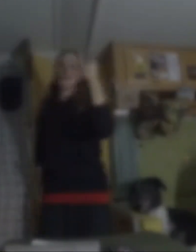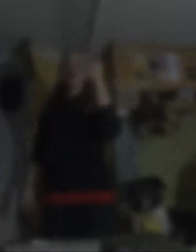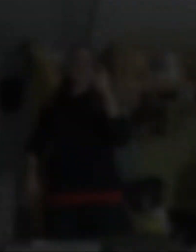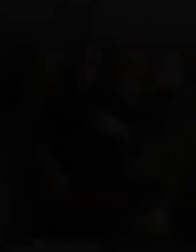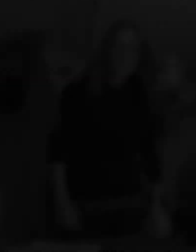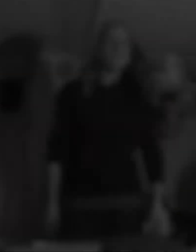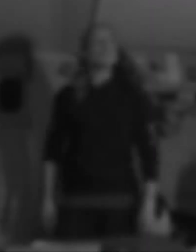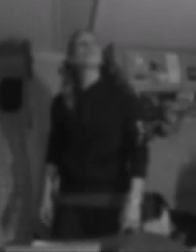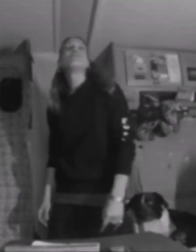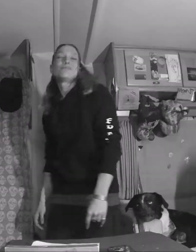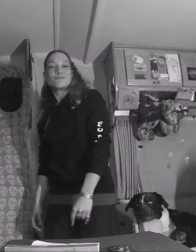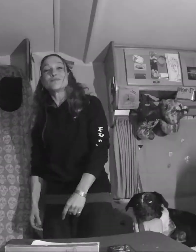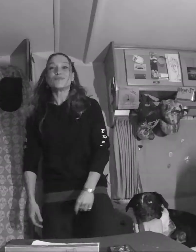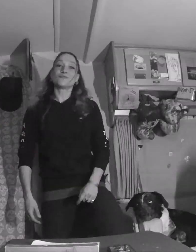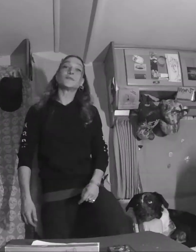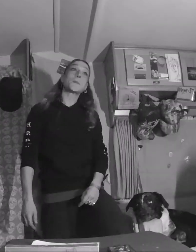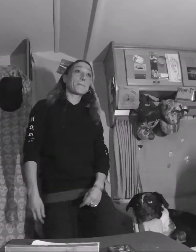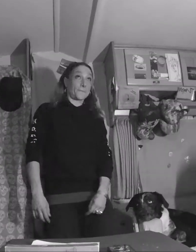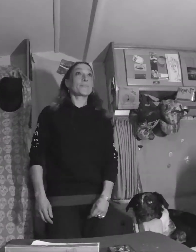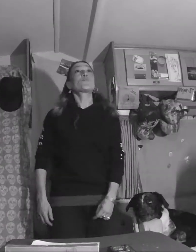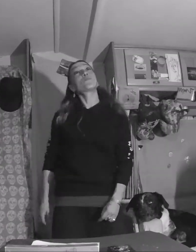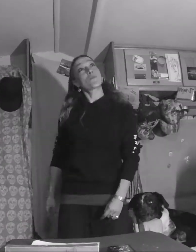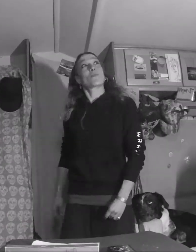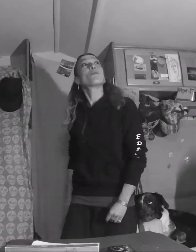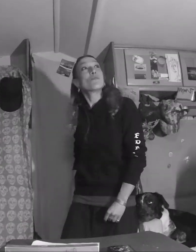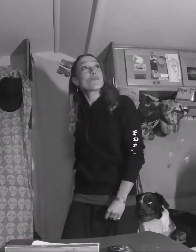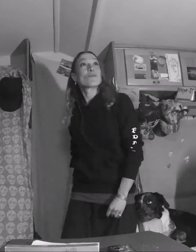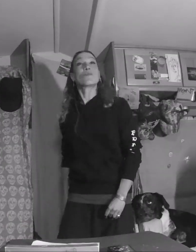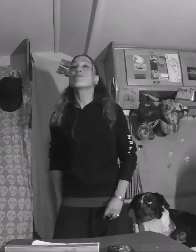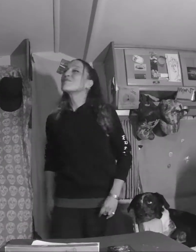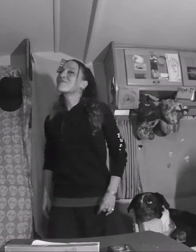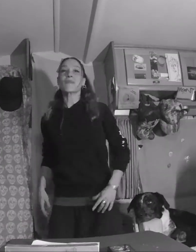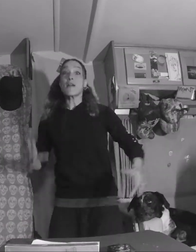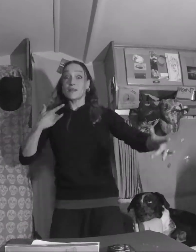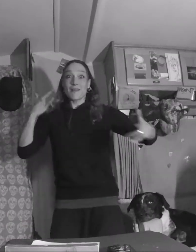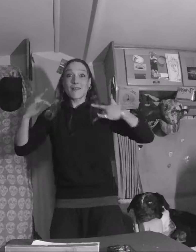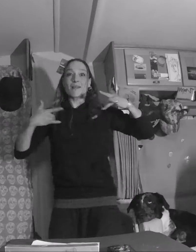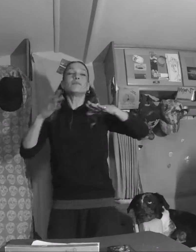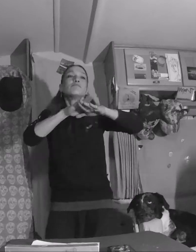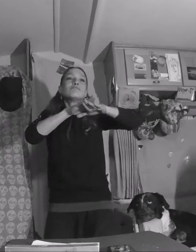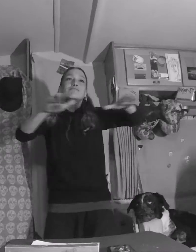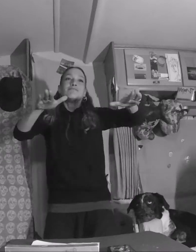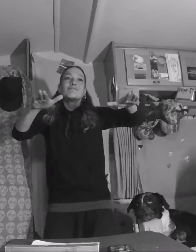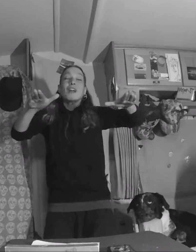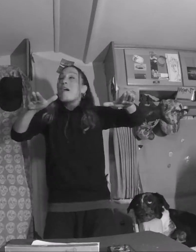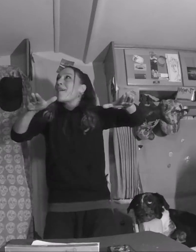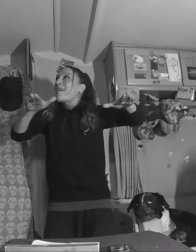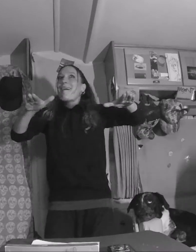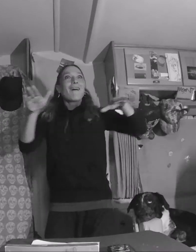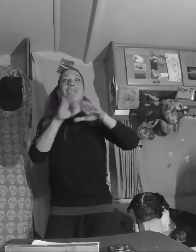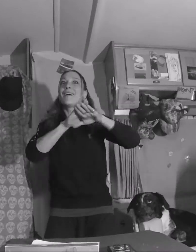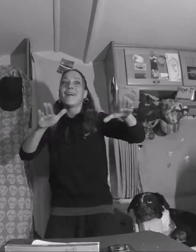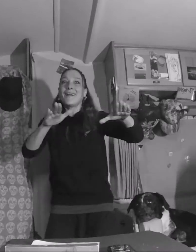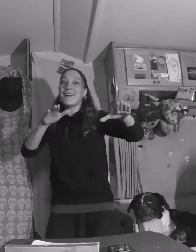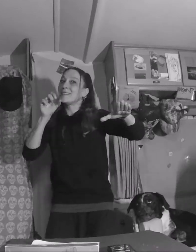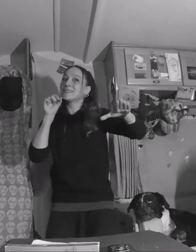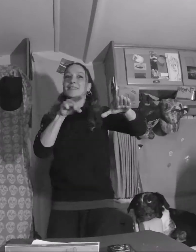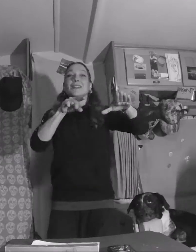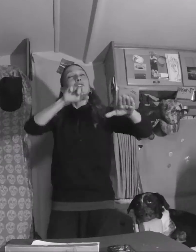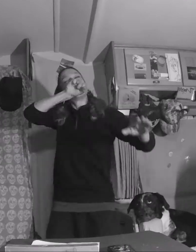Musique style rock, Letrôn "Garden trucking" La scène,